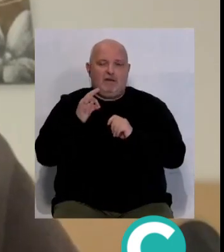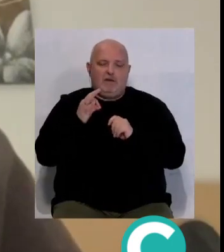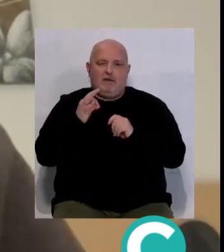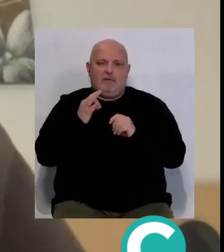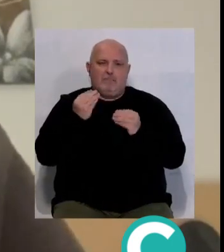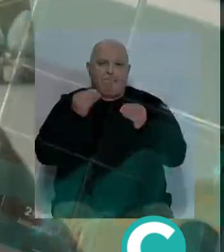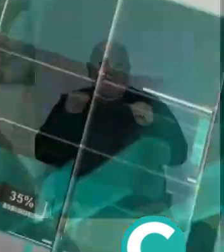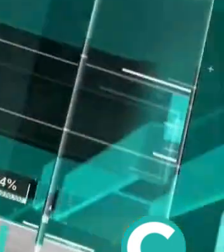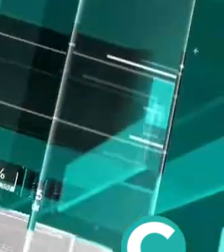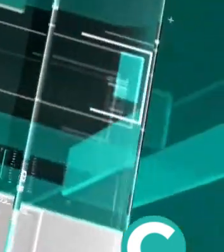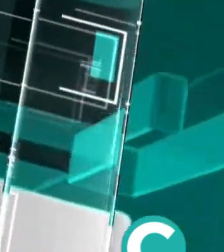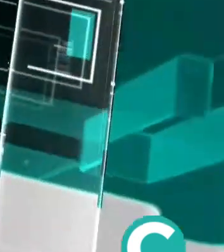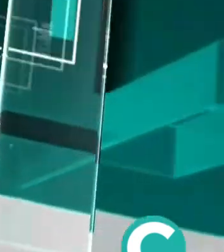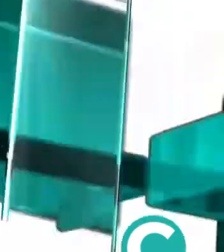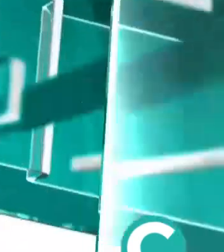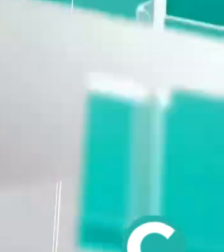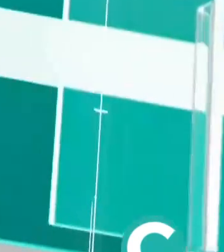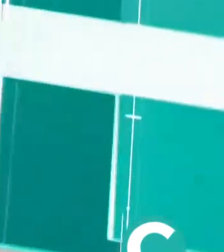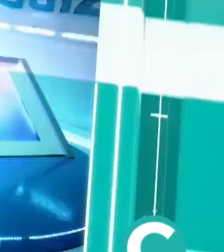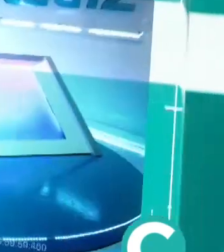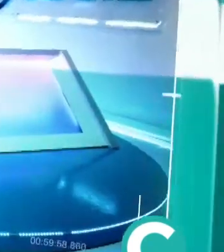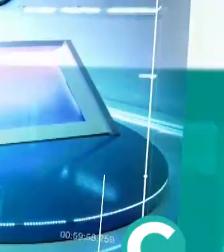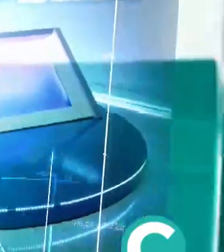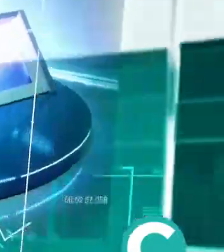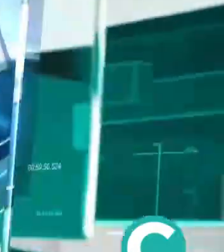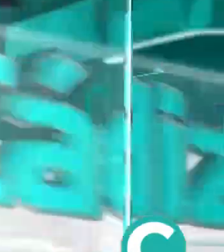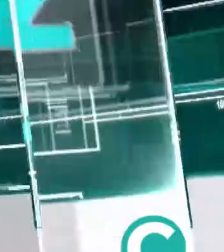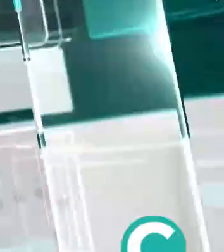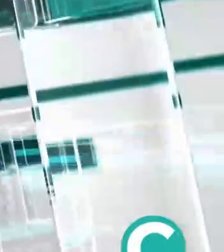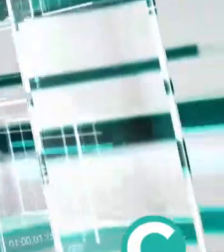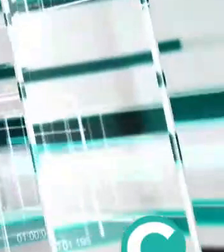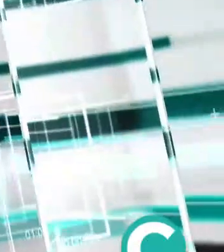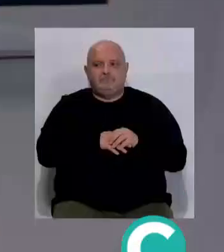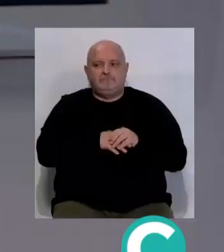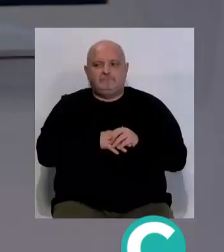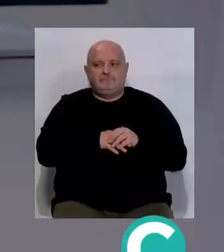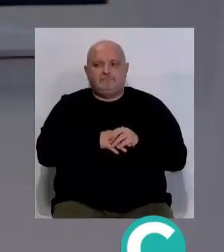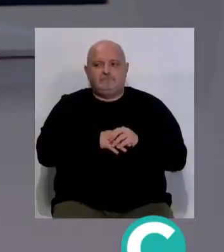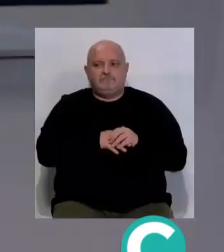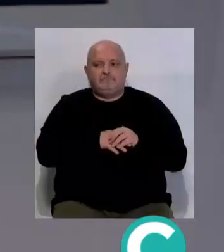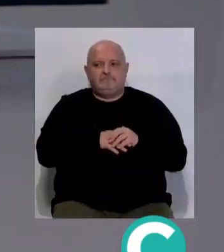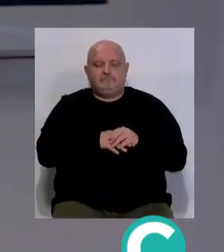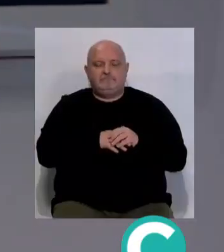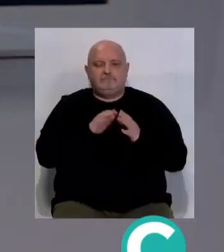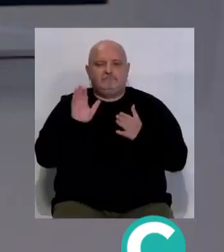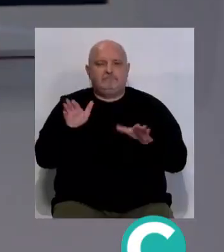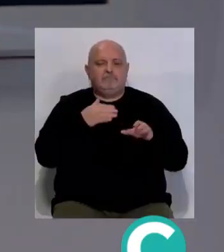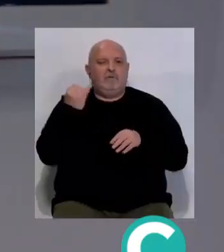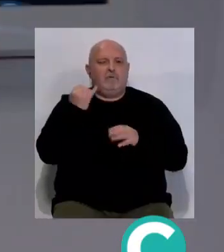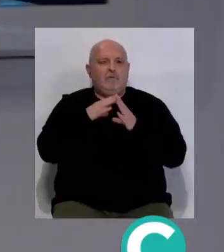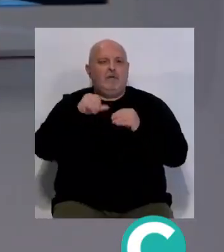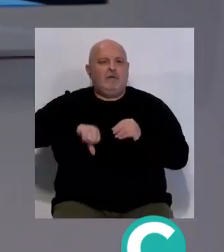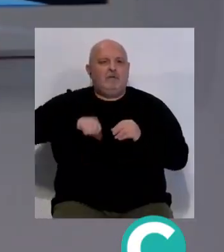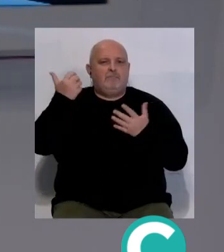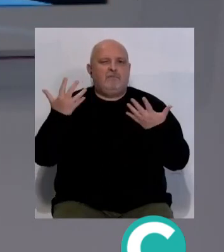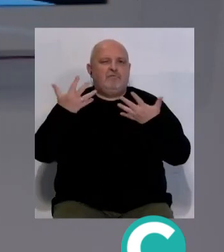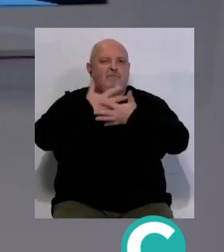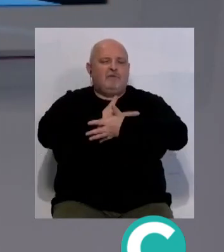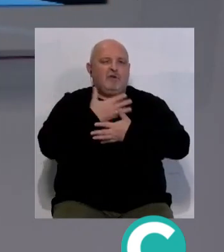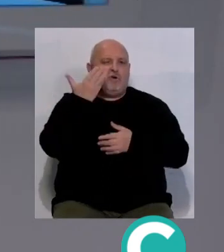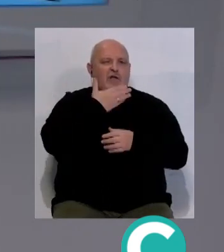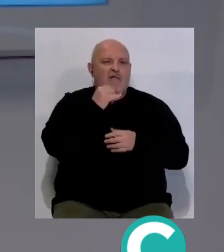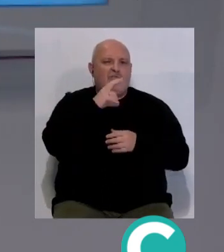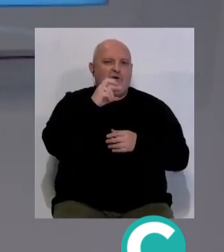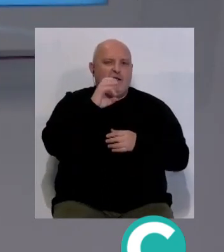más y la junta ha aprobado la fusión de los colegios Adolfo de Castro y